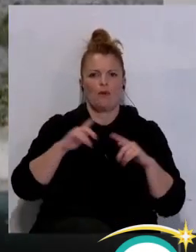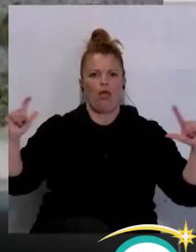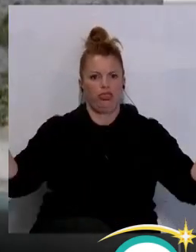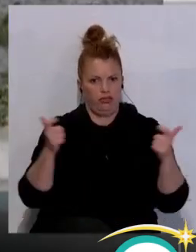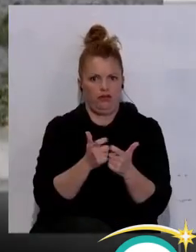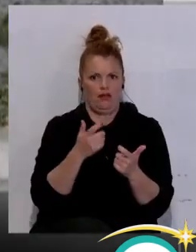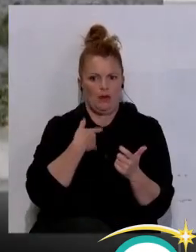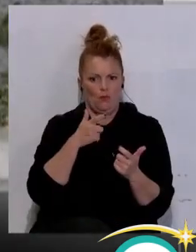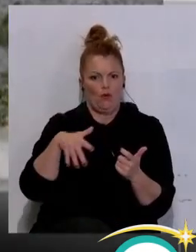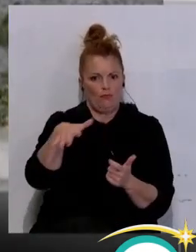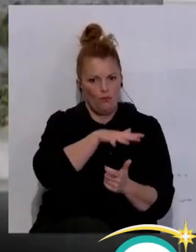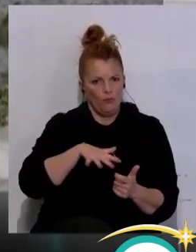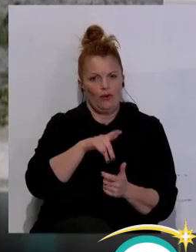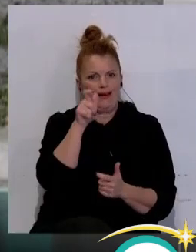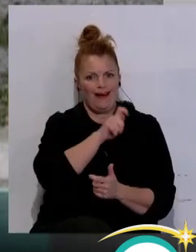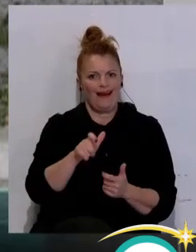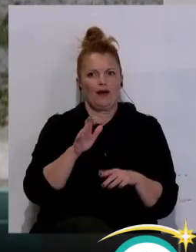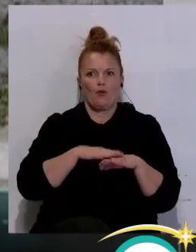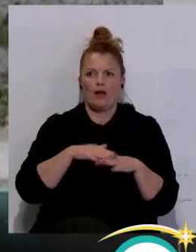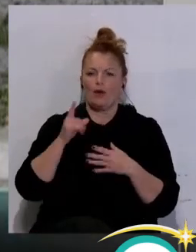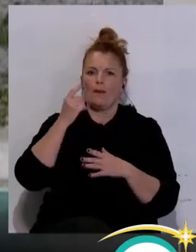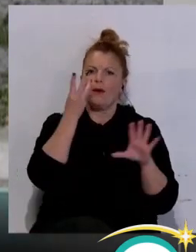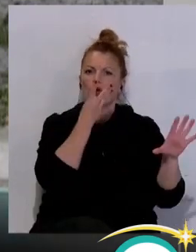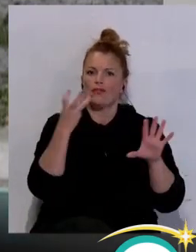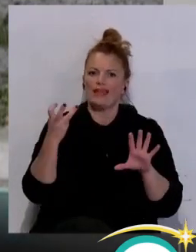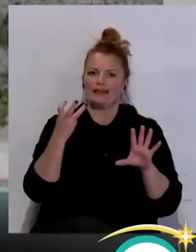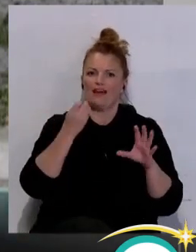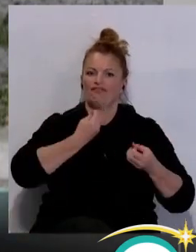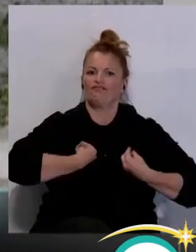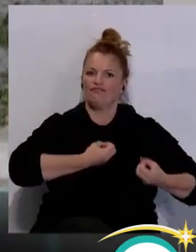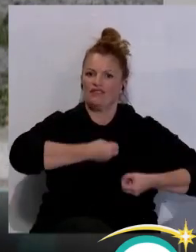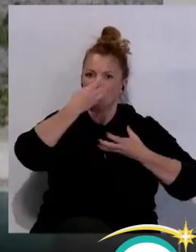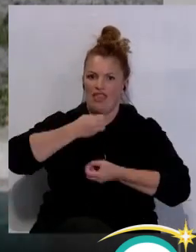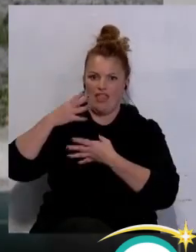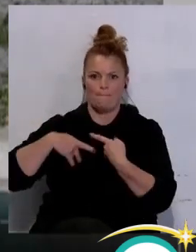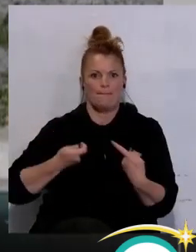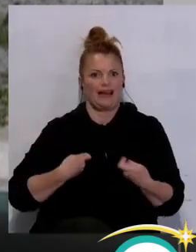se puedan introducir en el mercado más de 800 viviendas Quiero recordar además que cerca del